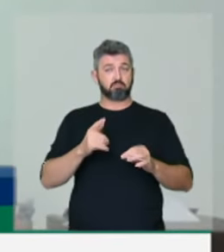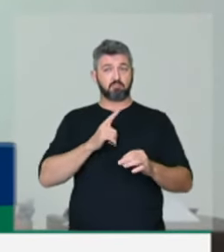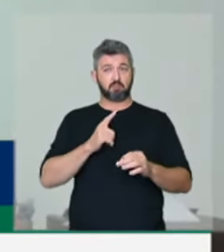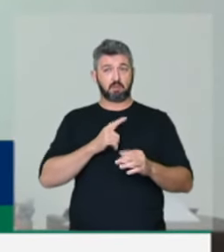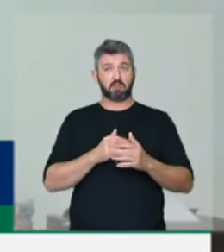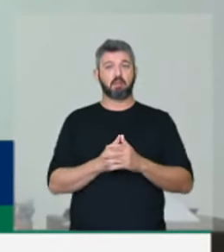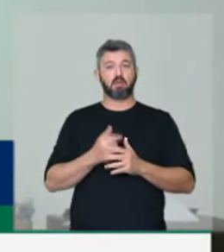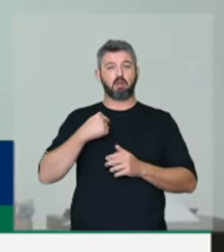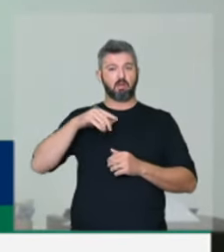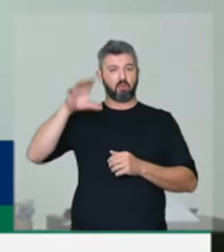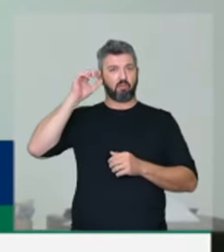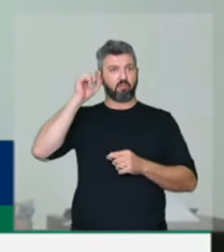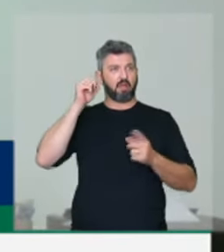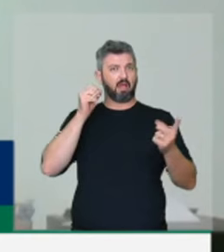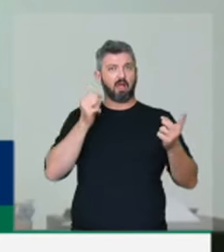POVOS INDÍGENAS. PRIMEIRO LUGAR QUE QUEM TEM E QUEM PODE